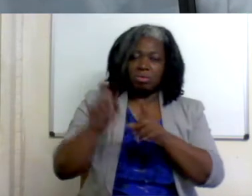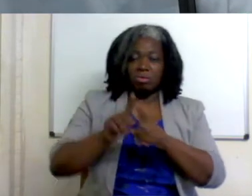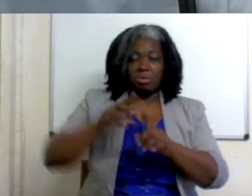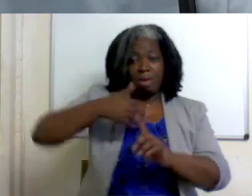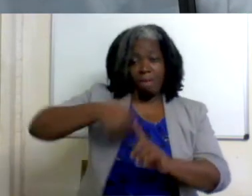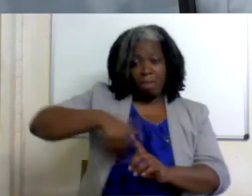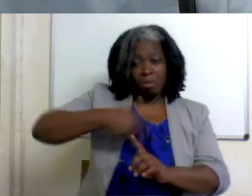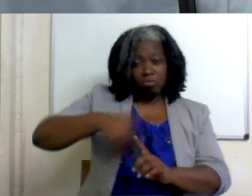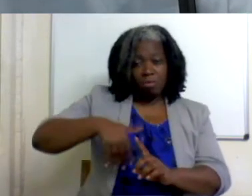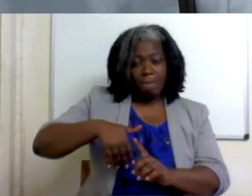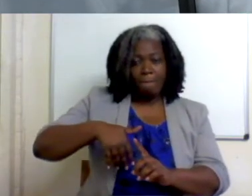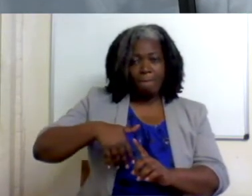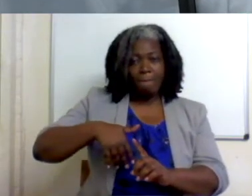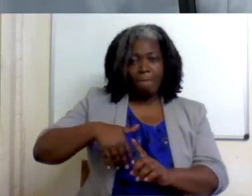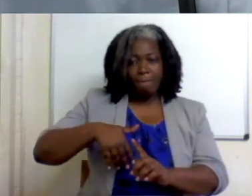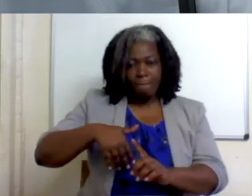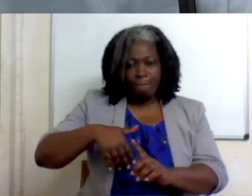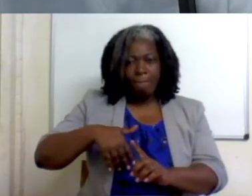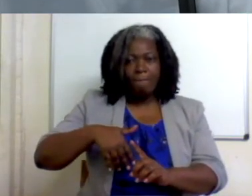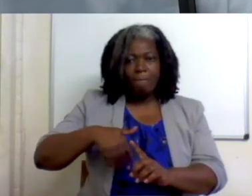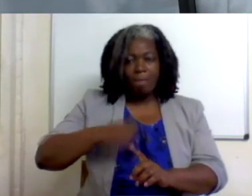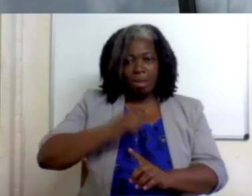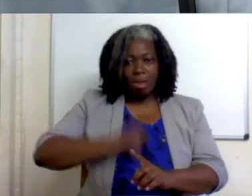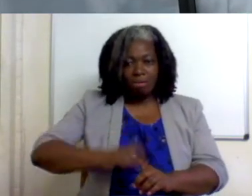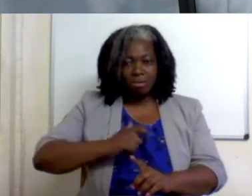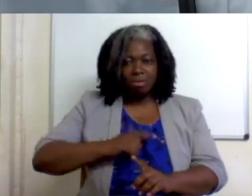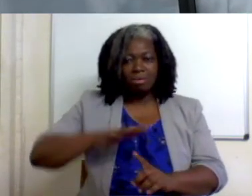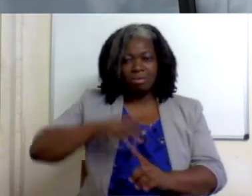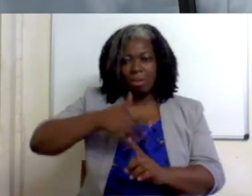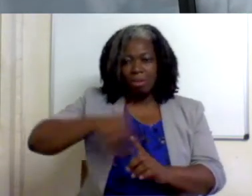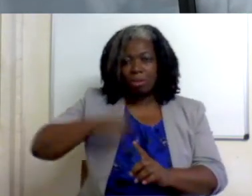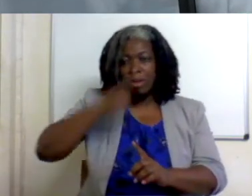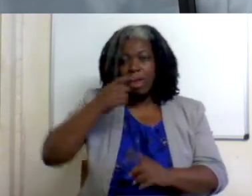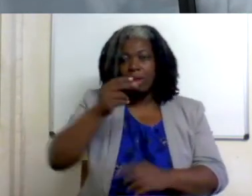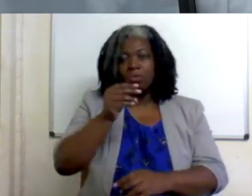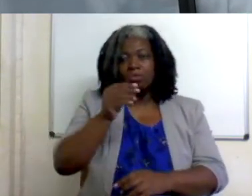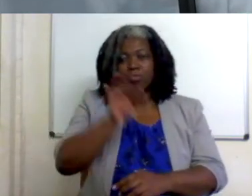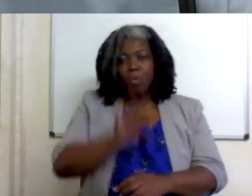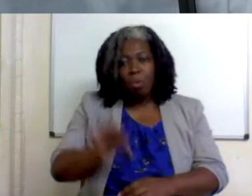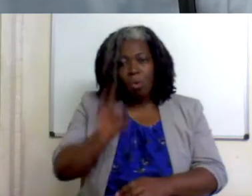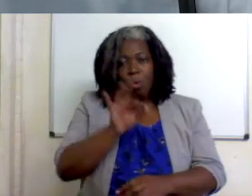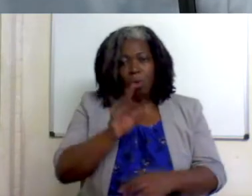postavy. Ty postavy i to pozadi muze byt nakreslene, nebo to muze byt